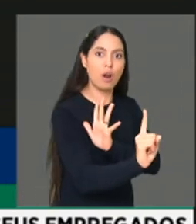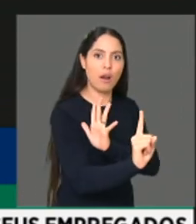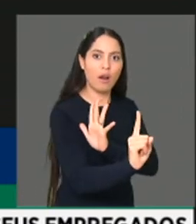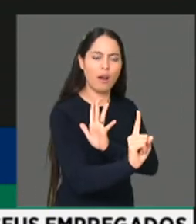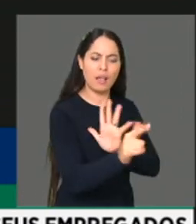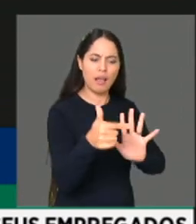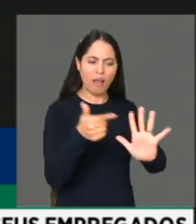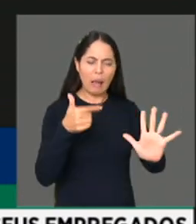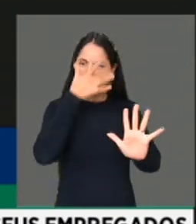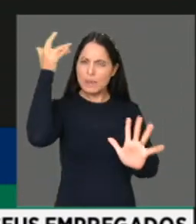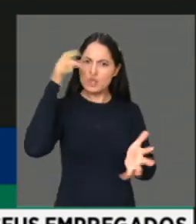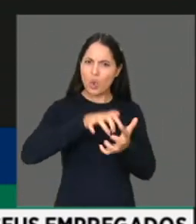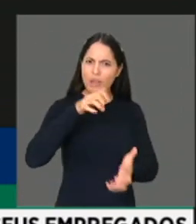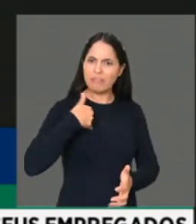VACINADOS ANTES DE IDOSOS DE 65 ANOS, BANQUEIROS SENDO